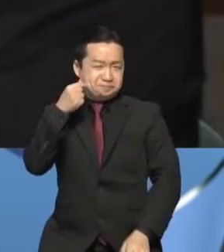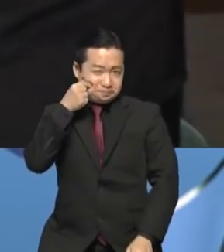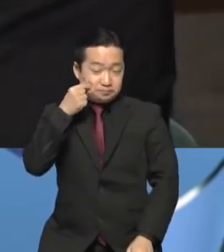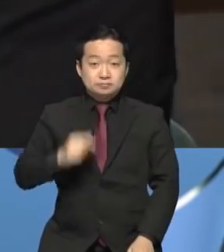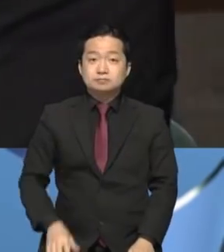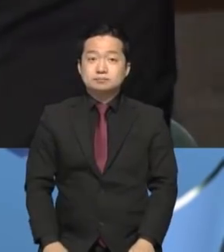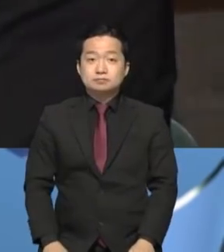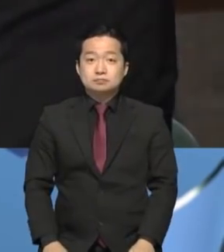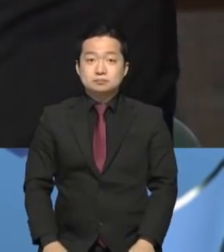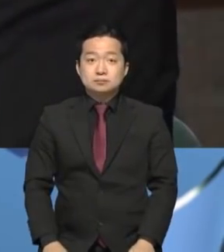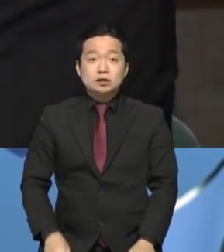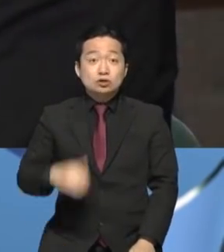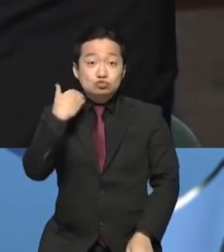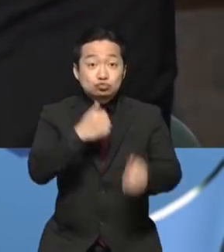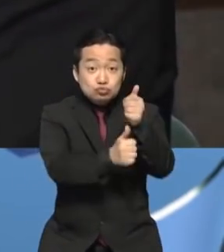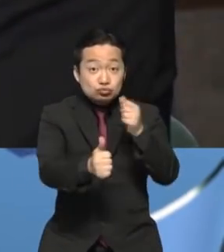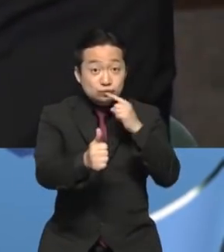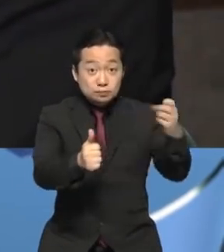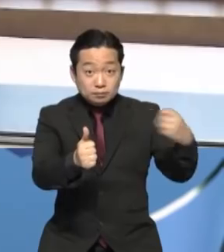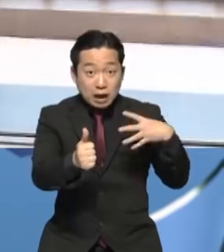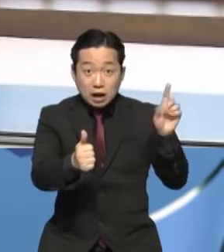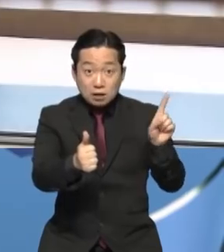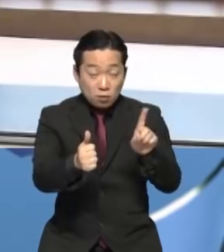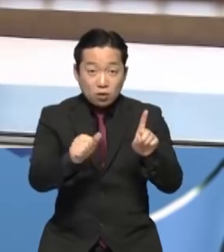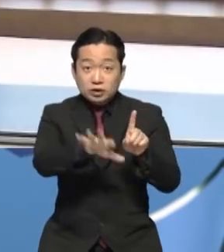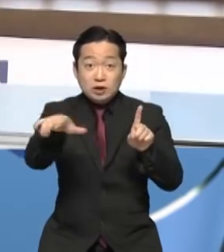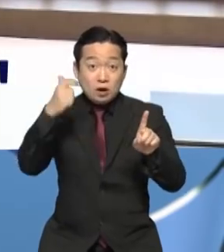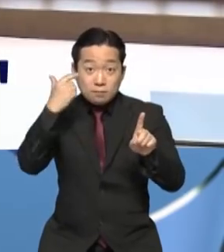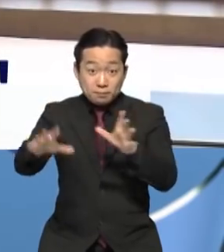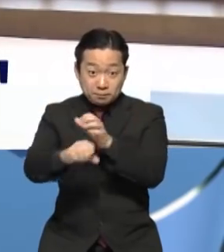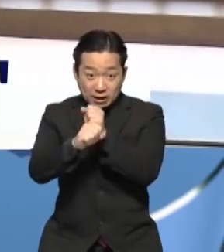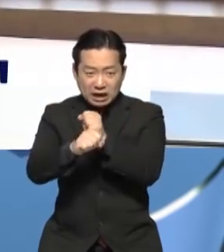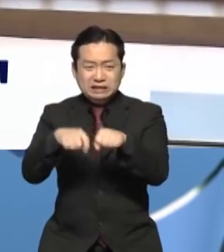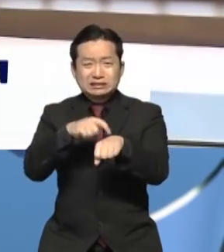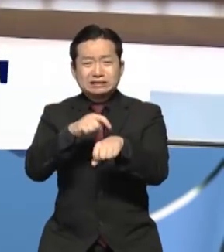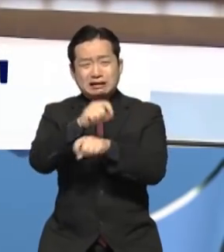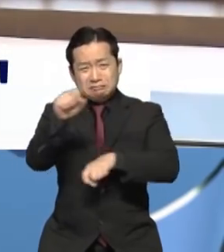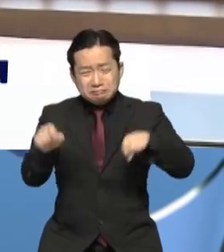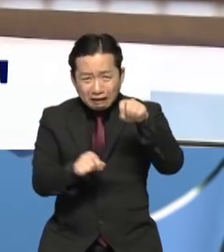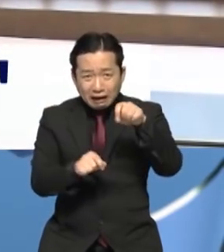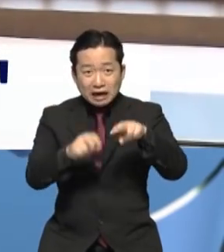한 관계자는 이 여론조사 단일화는 시간을 잡아먹고 정권교체 당위성을 지워버리는